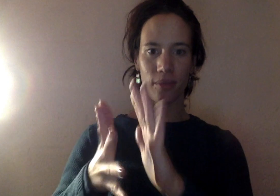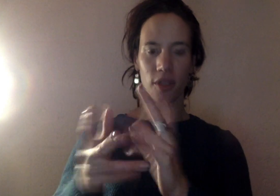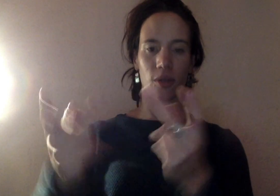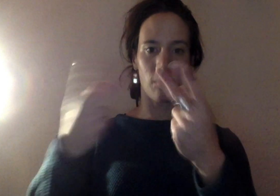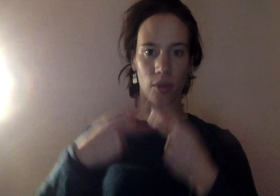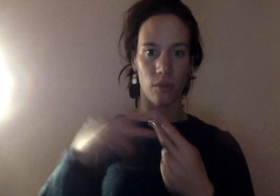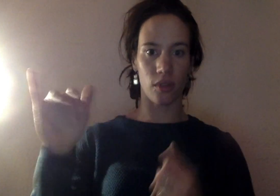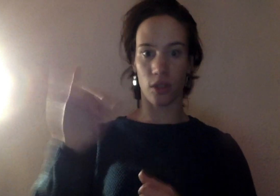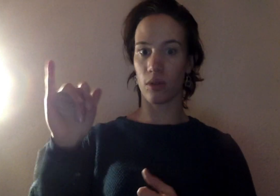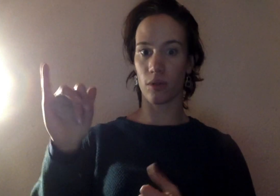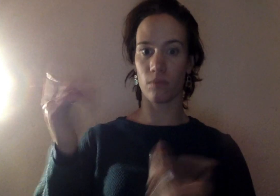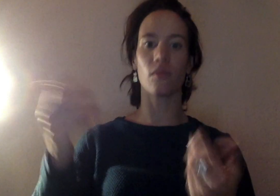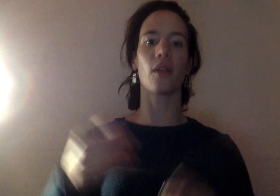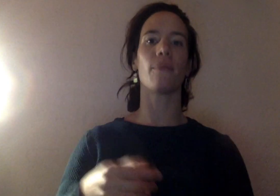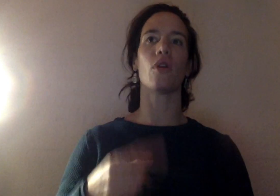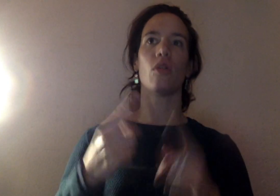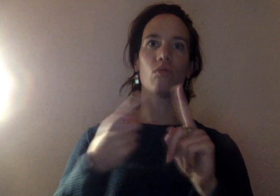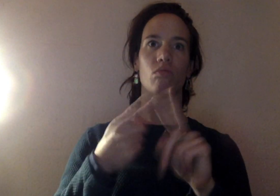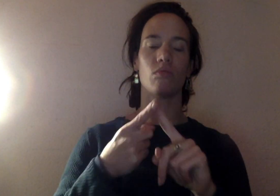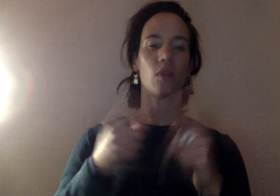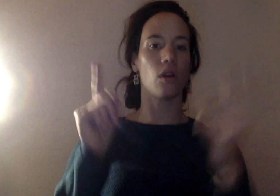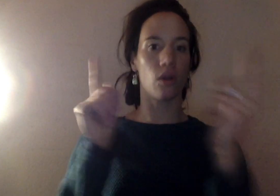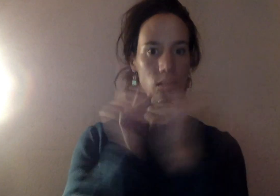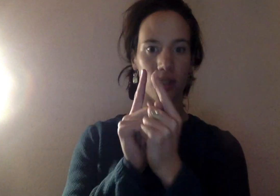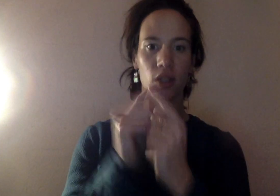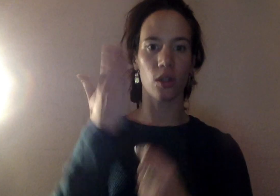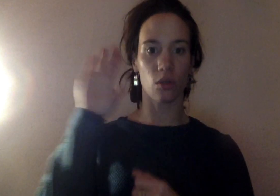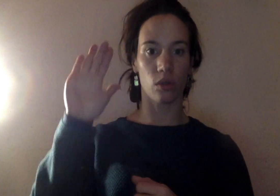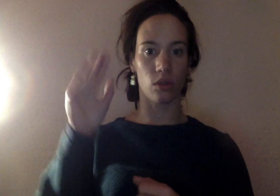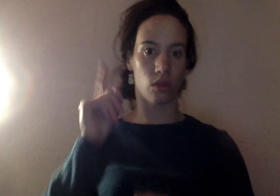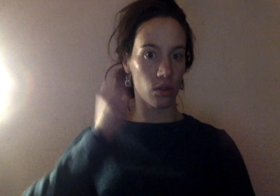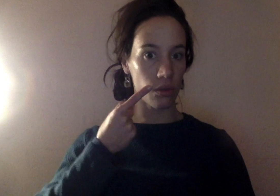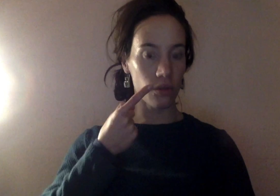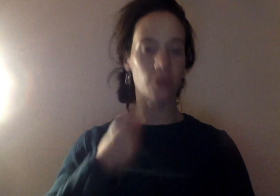Qu'est ce que le KAP Signes m'a apporté? Cela m'a permis de rencontrer d'autres sourds